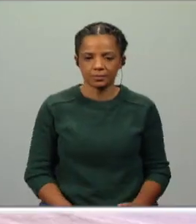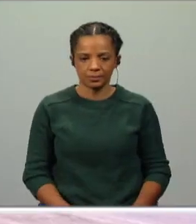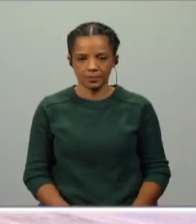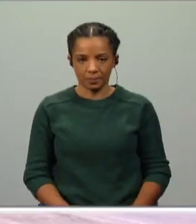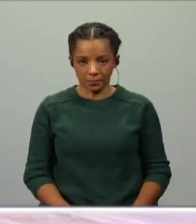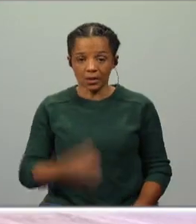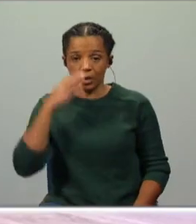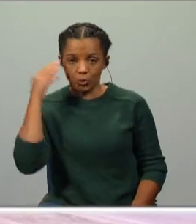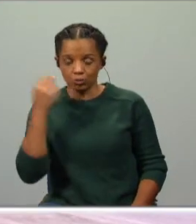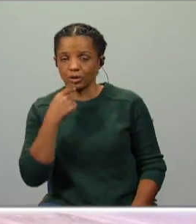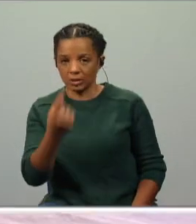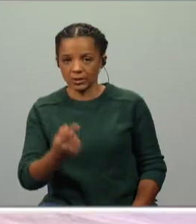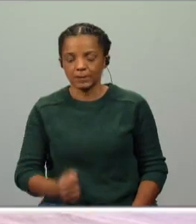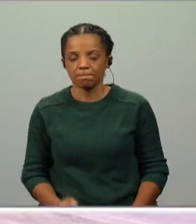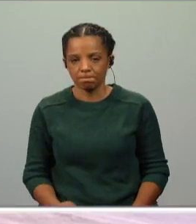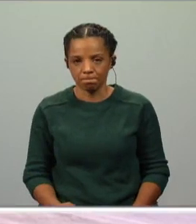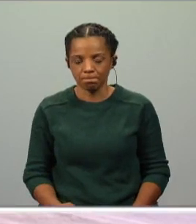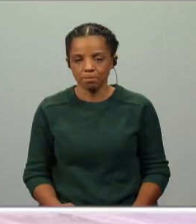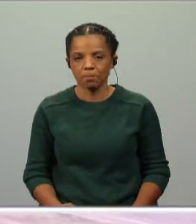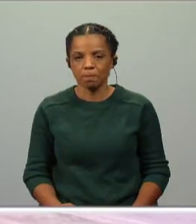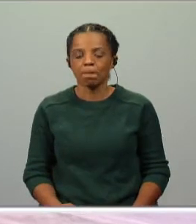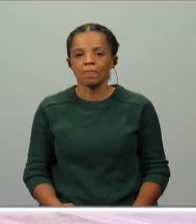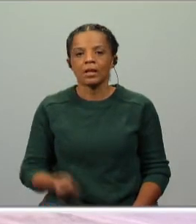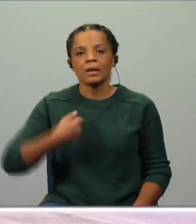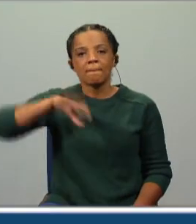Os crescidos dizem que ao passar pelos países quentes,